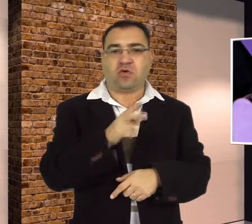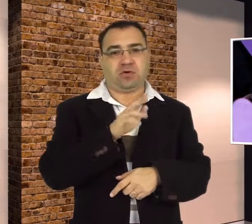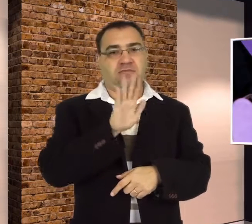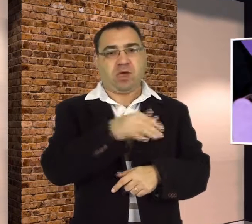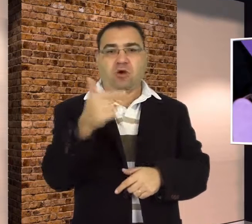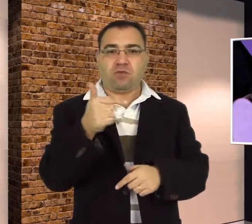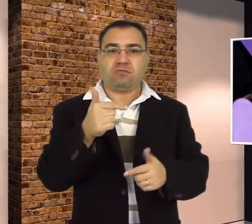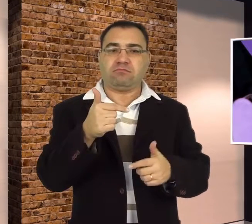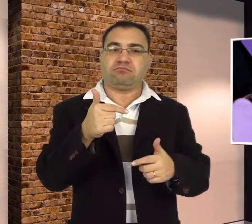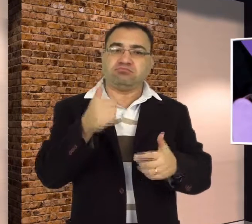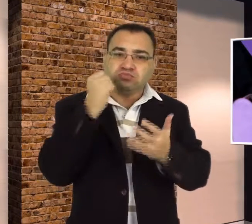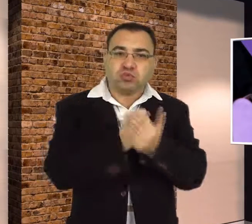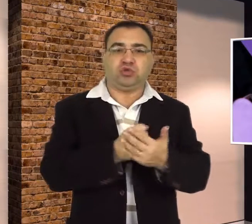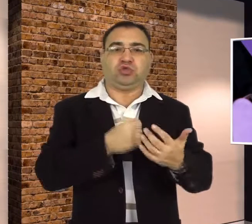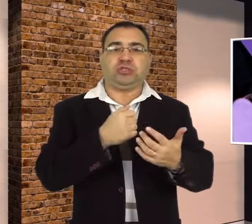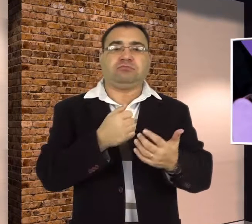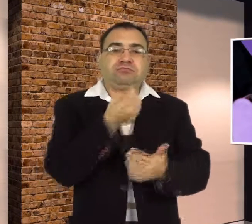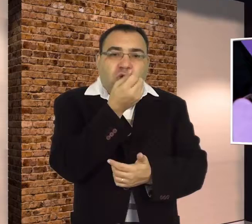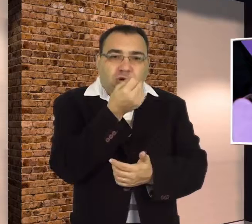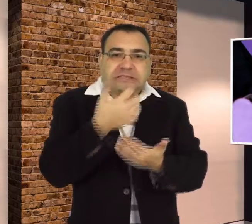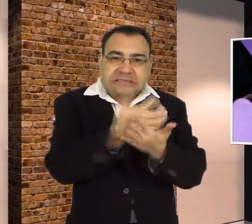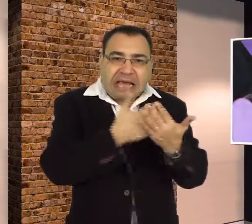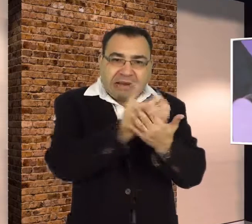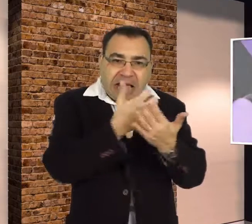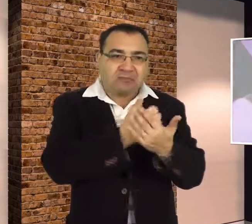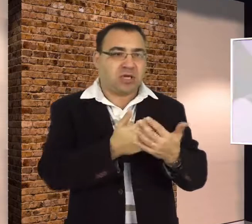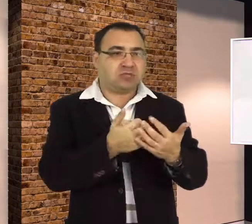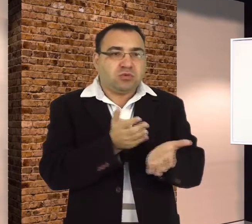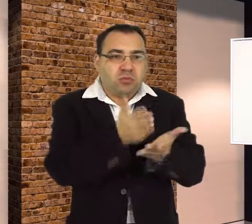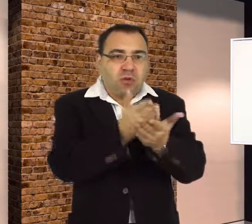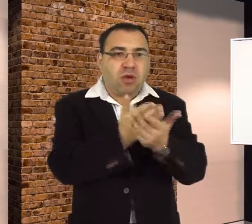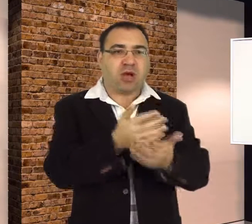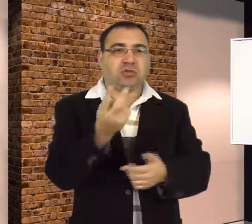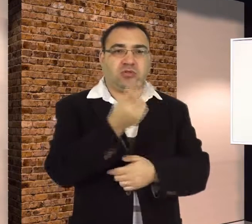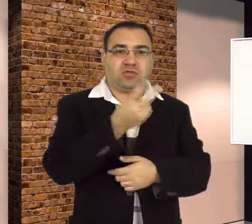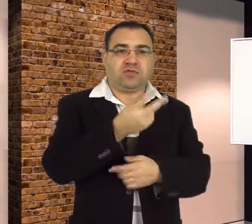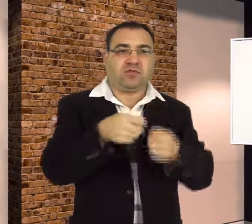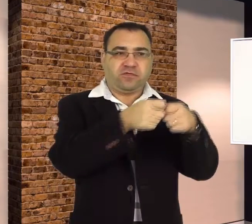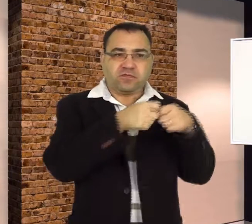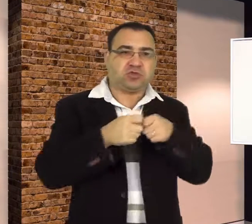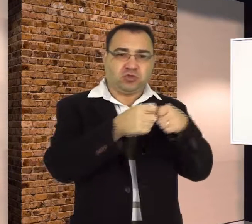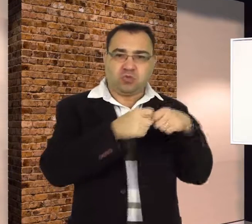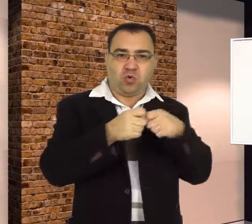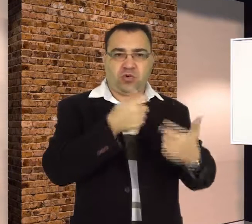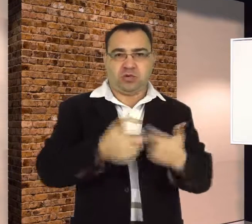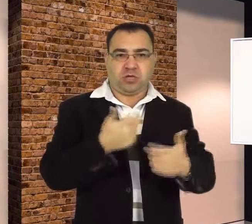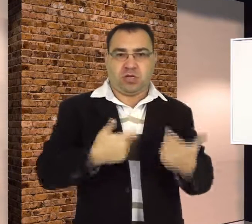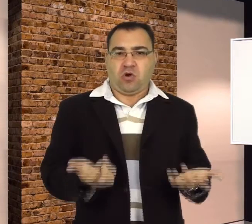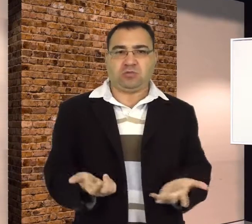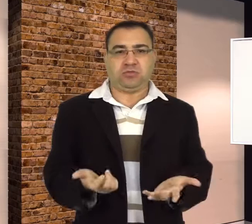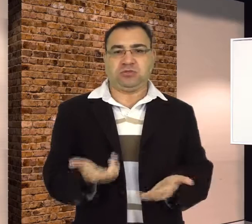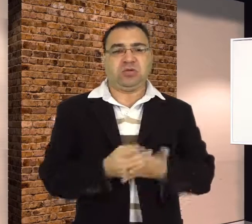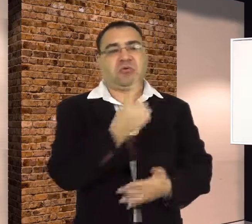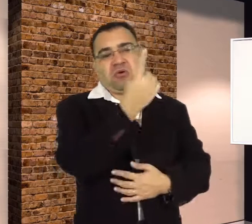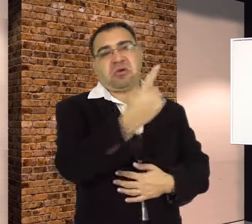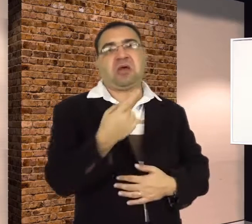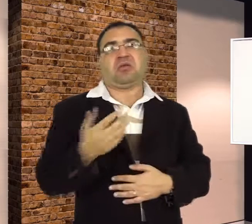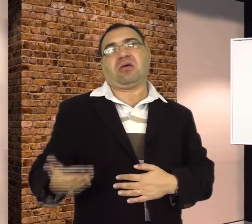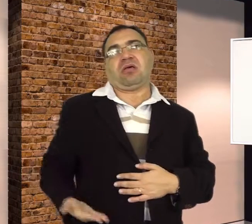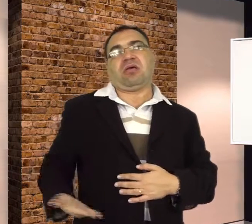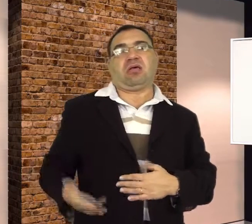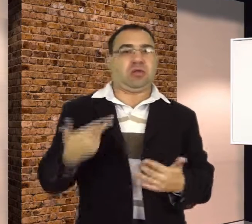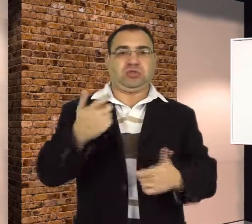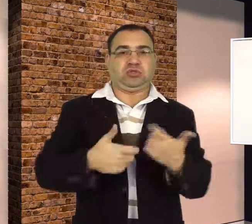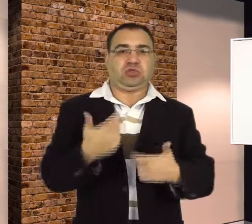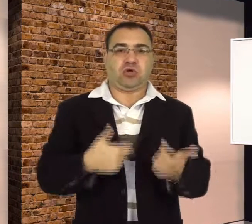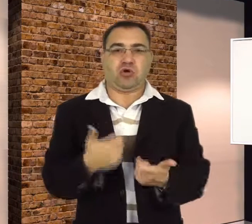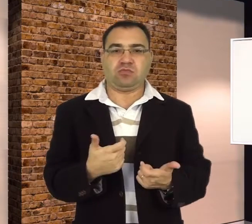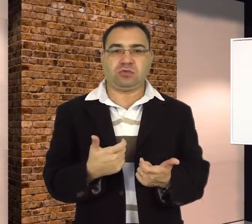Małżonkowie muszą zarabiać na siebie wzajemnie, utrzymywać się i nie może być tak że to jeden pracuje a drugi nic nie robi.